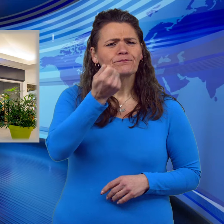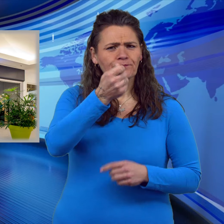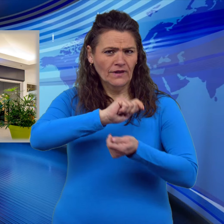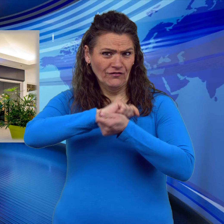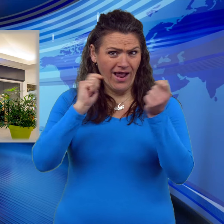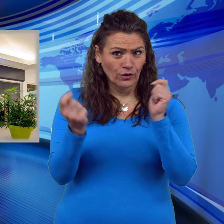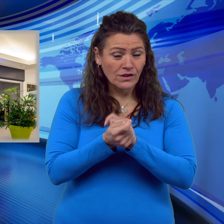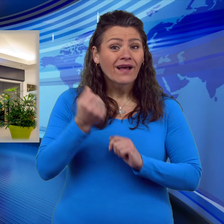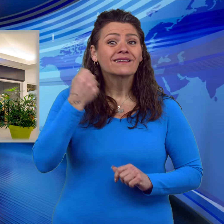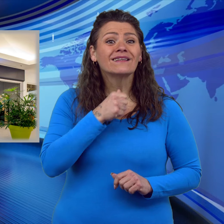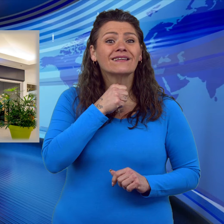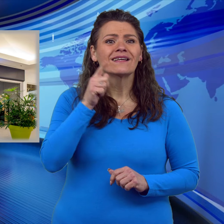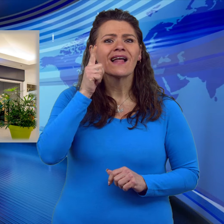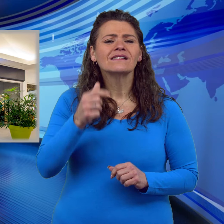Az árváltozásban érintett előfizetőket a DIGI